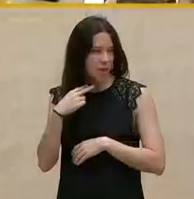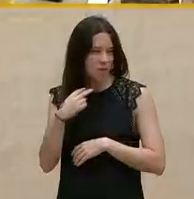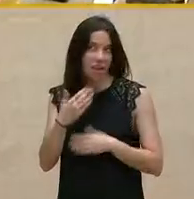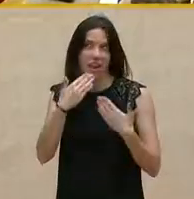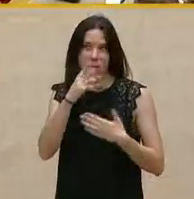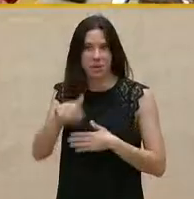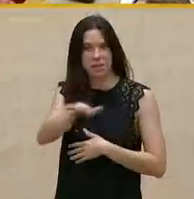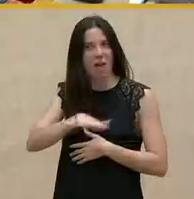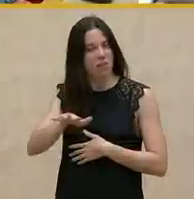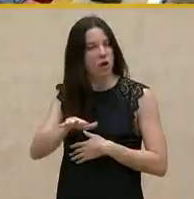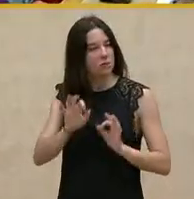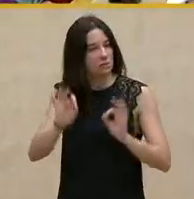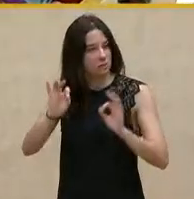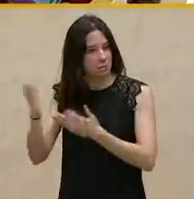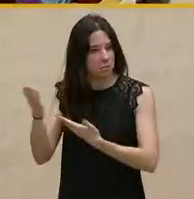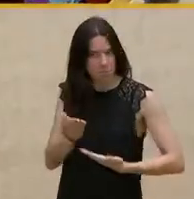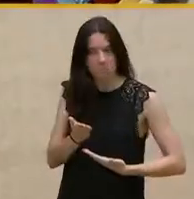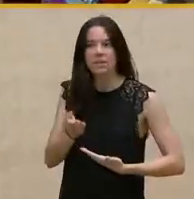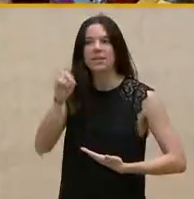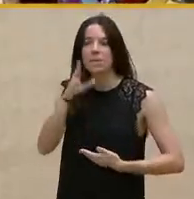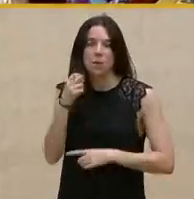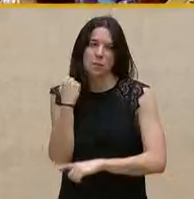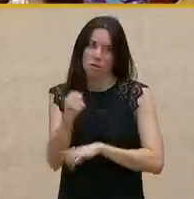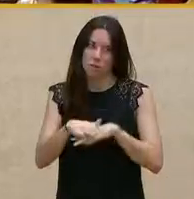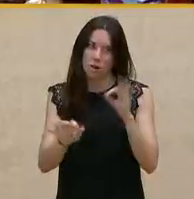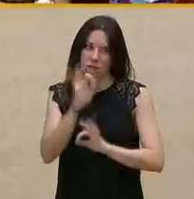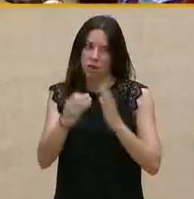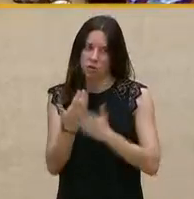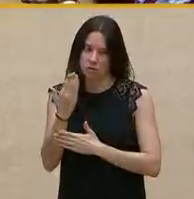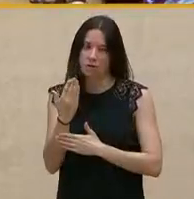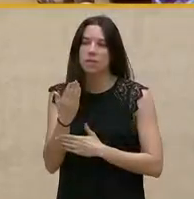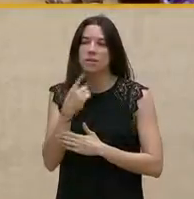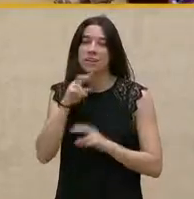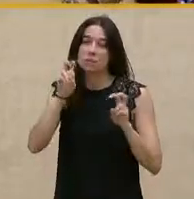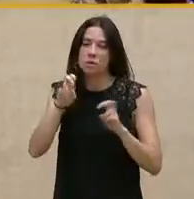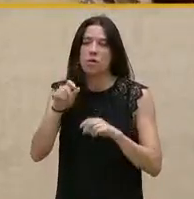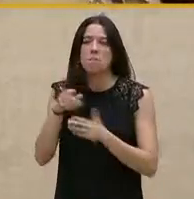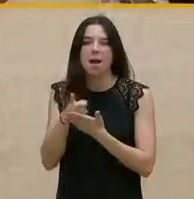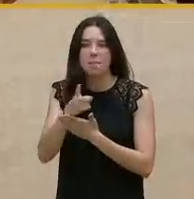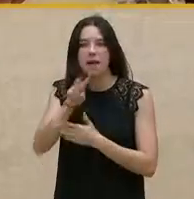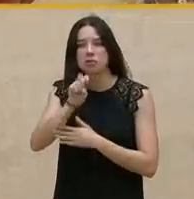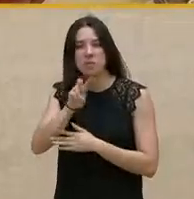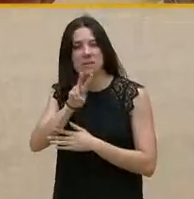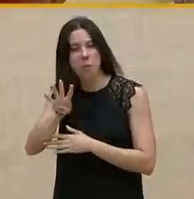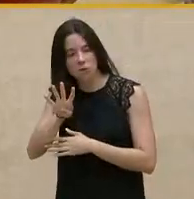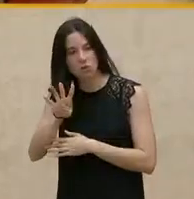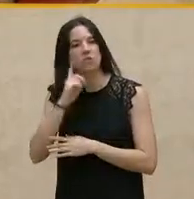y por el soporte a esta importante jornada titulada Mapa de la sordoceguera en España,